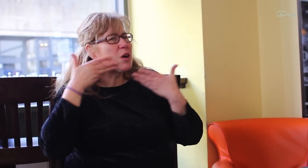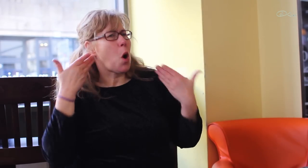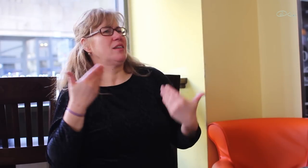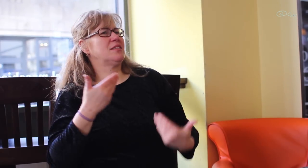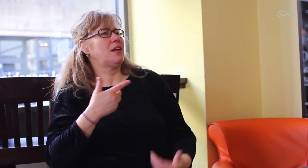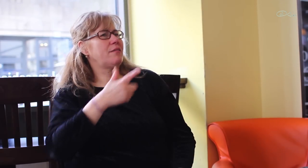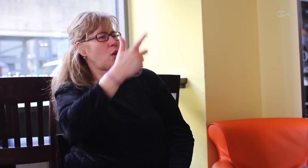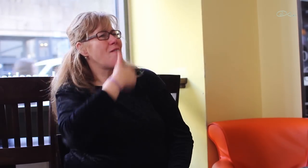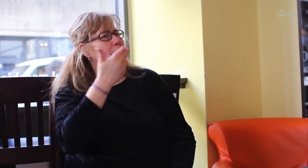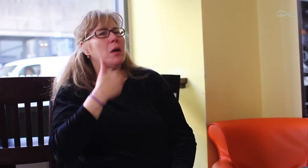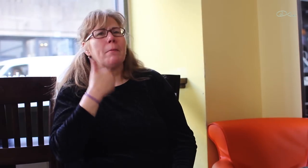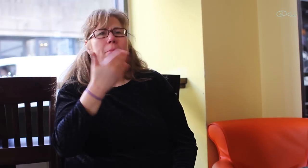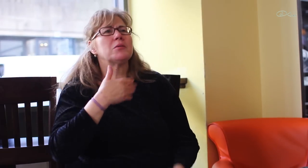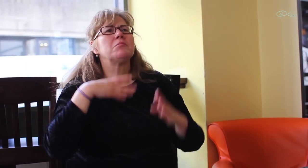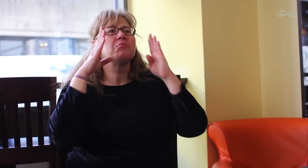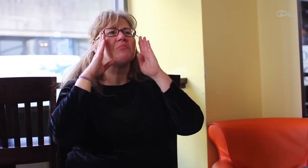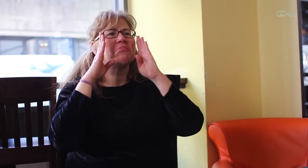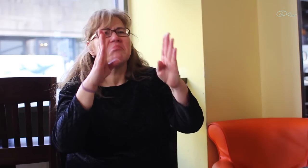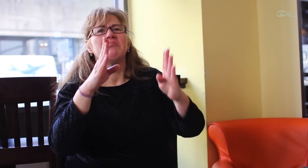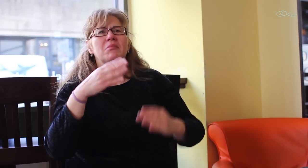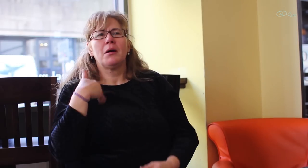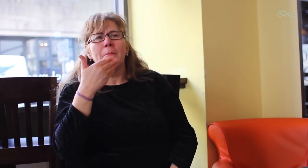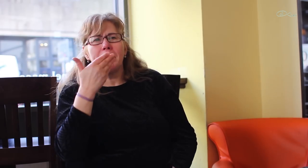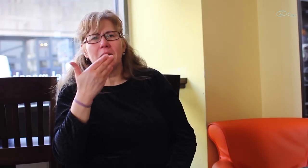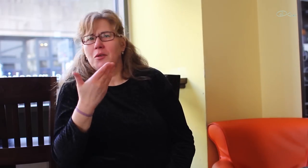Wenn sie mich grüßen, dann grüße ich nicht zurück, sondern gehe wortlos an ihnen vorbei.